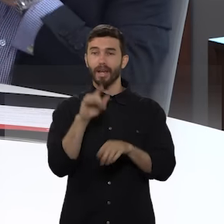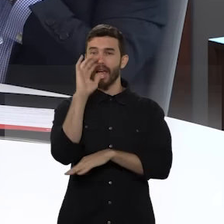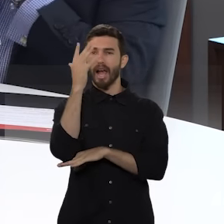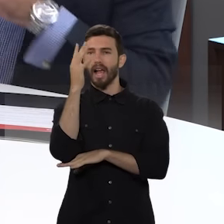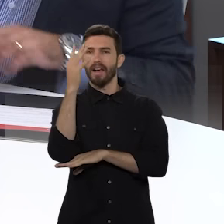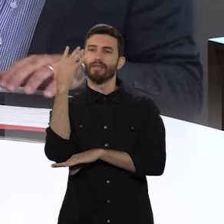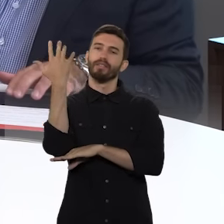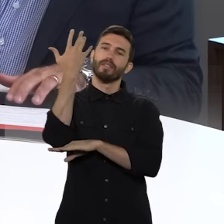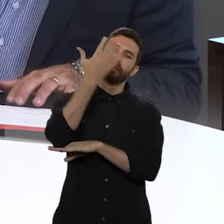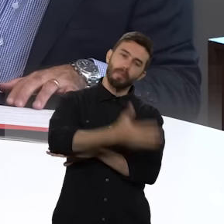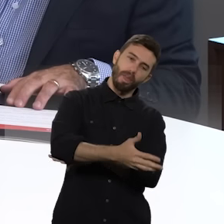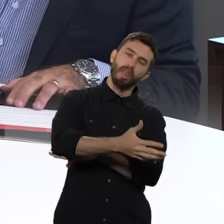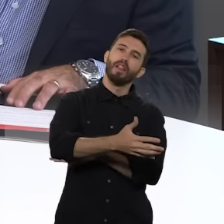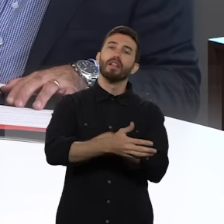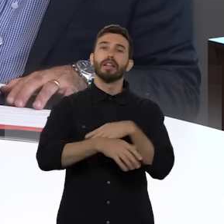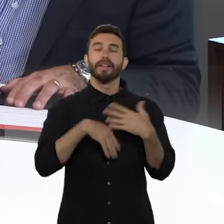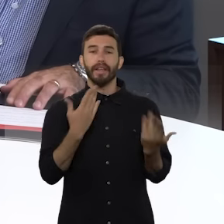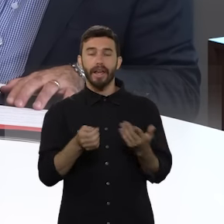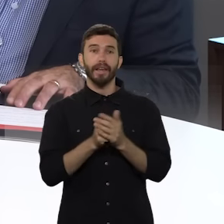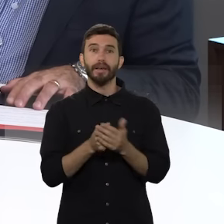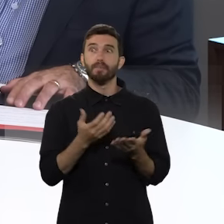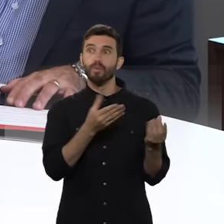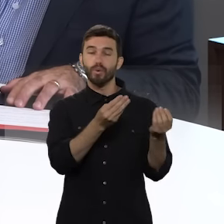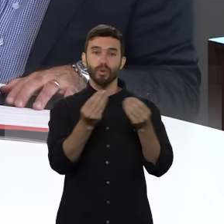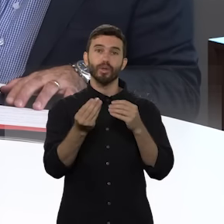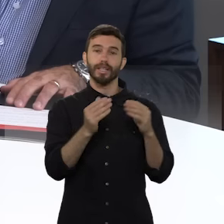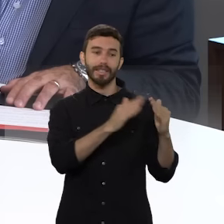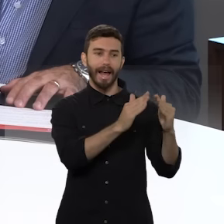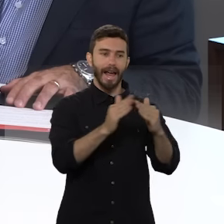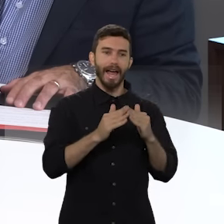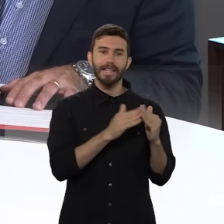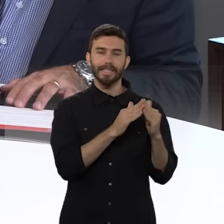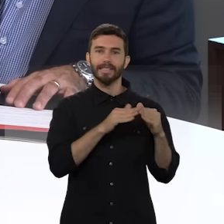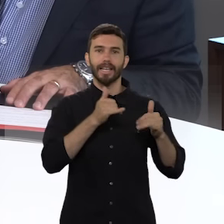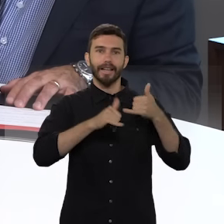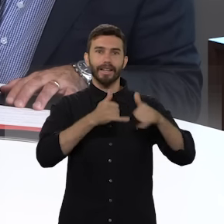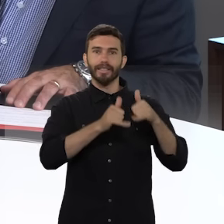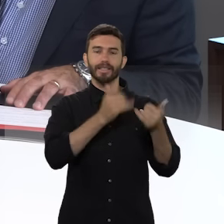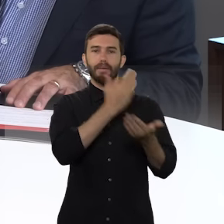paulistano tem vivido aí recentemente alguns episódios aqui em que realmente faltou luz.